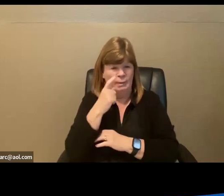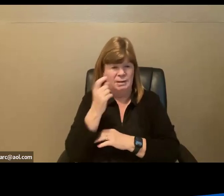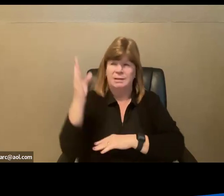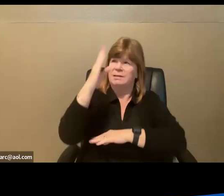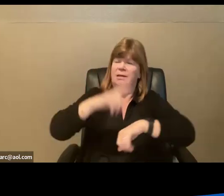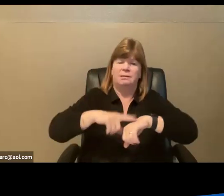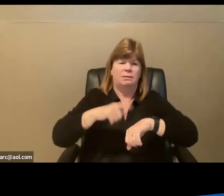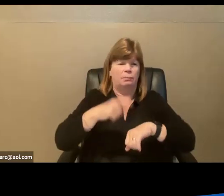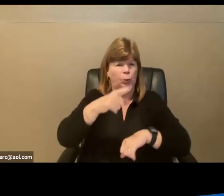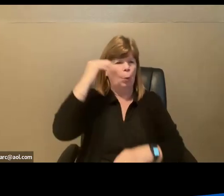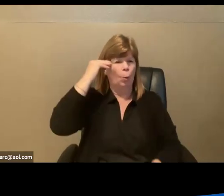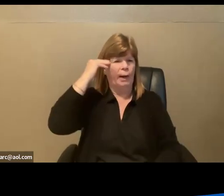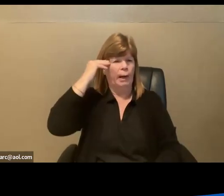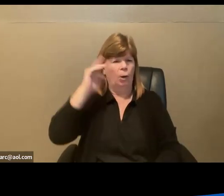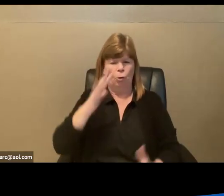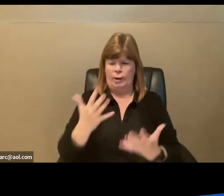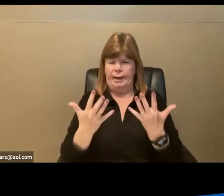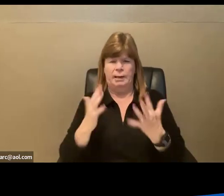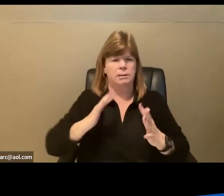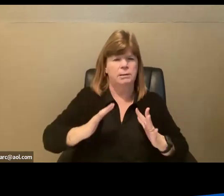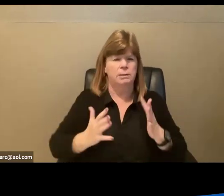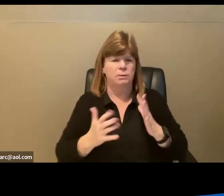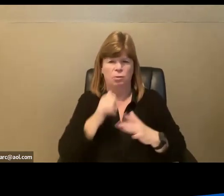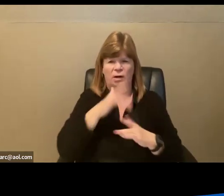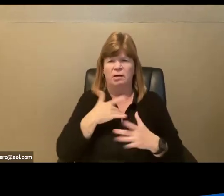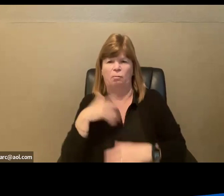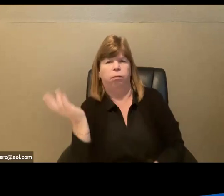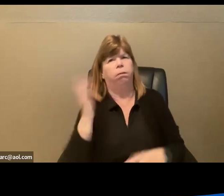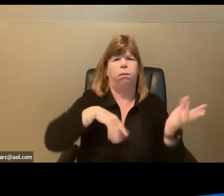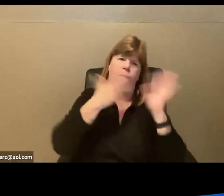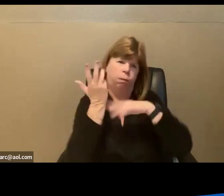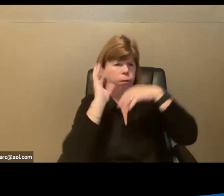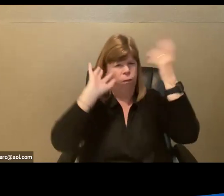eres consciente de dónde está tu mano y no solemos estar moviéndola así durante el día.